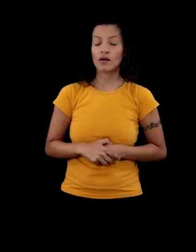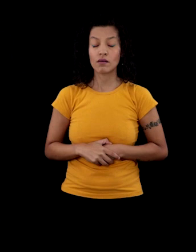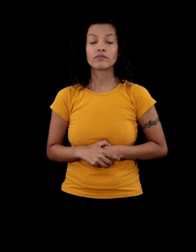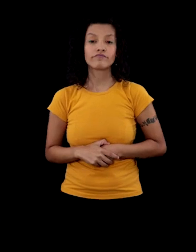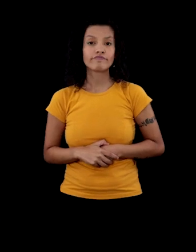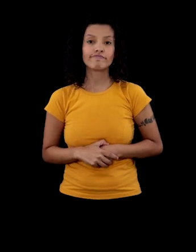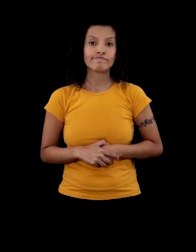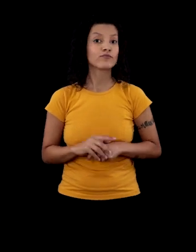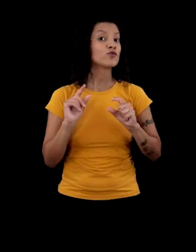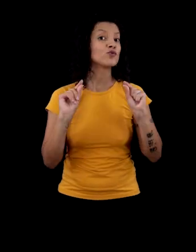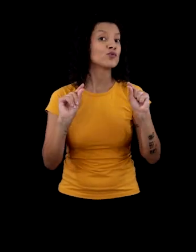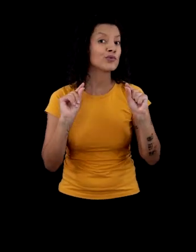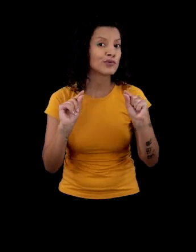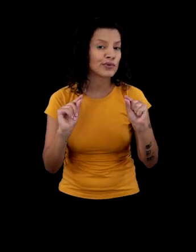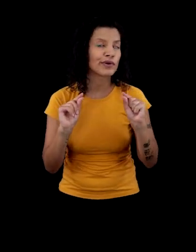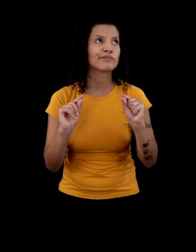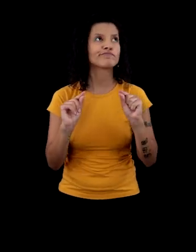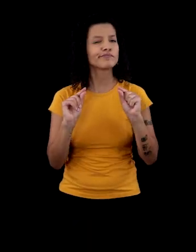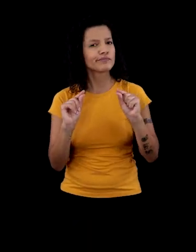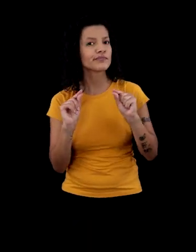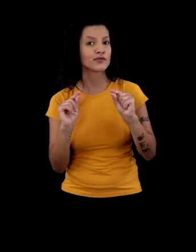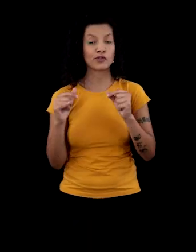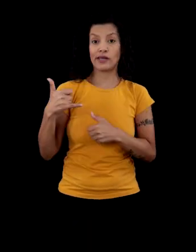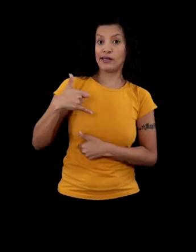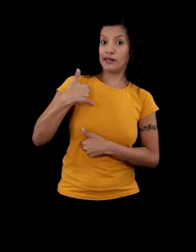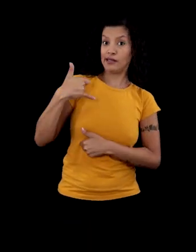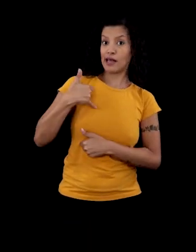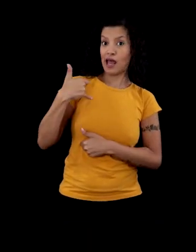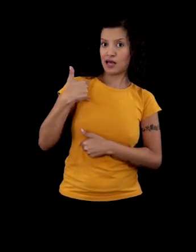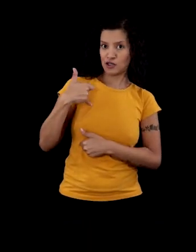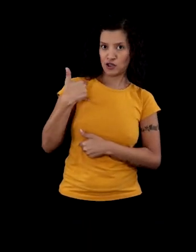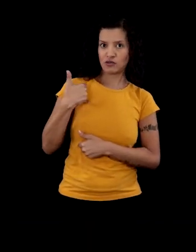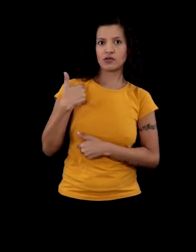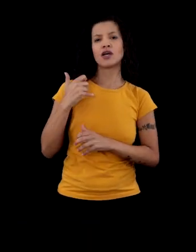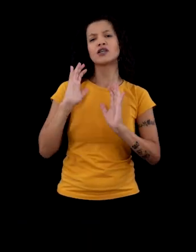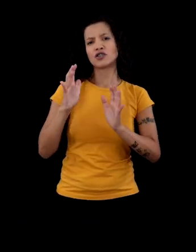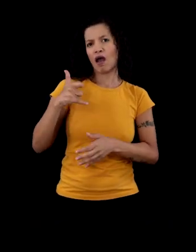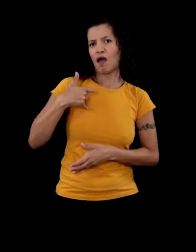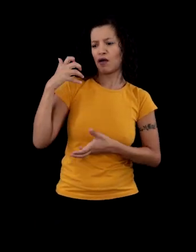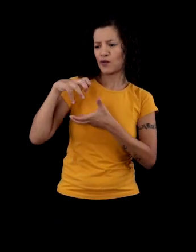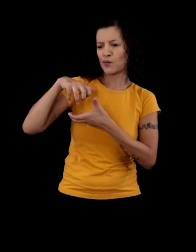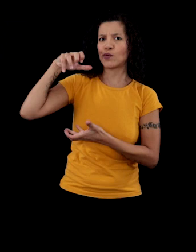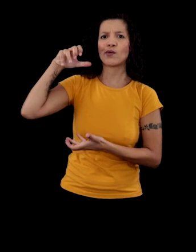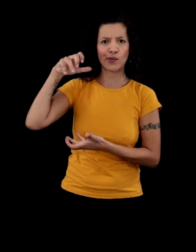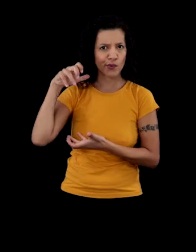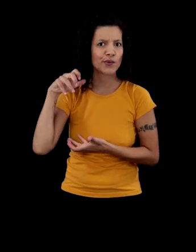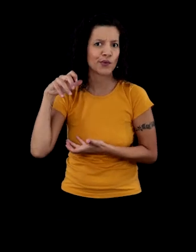a questão da idade dela, por ela ser idosa,